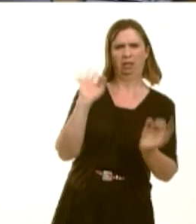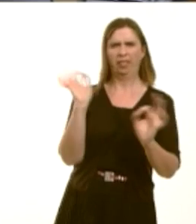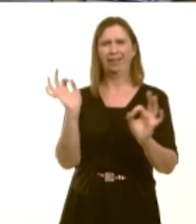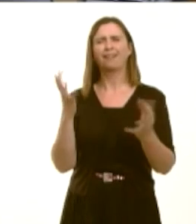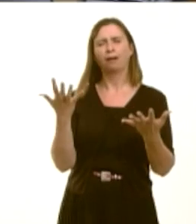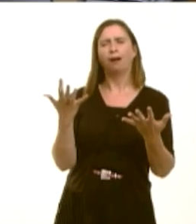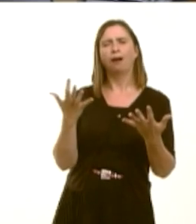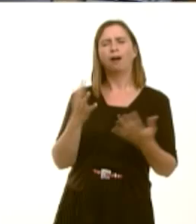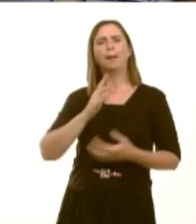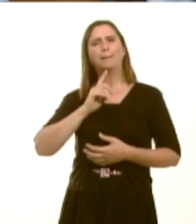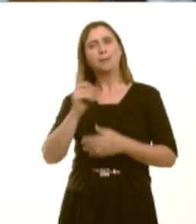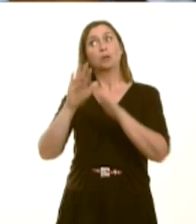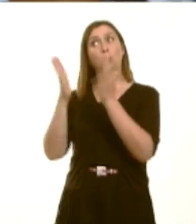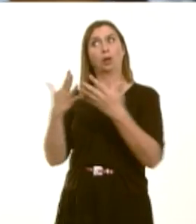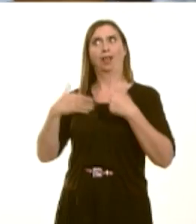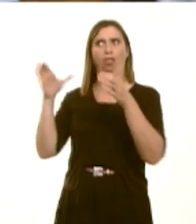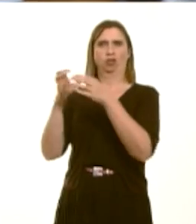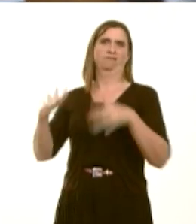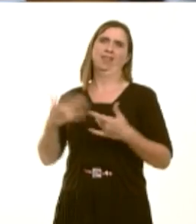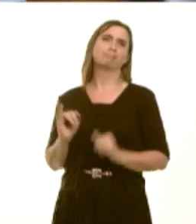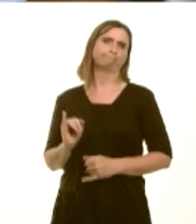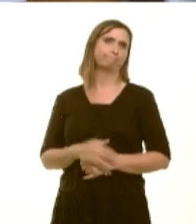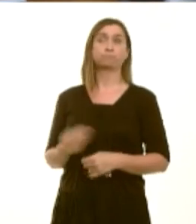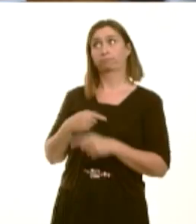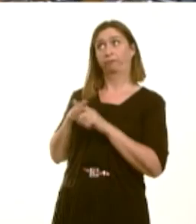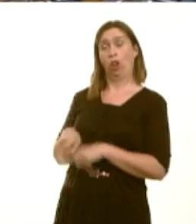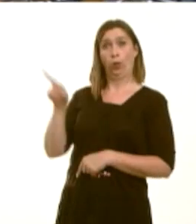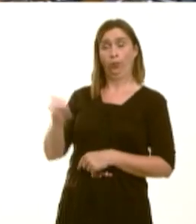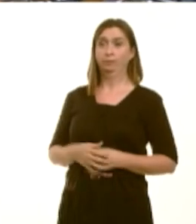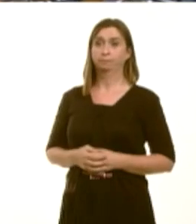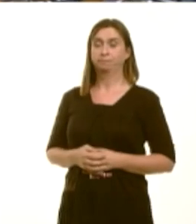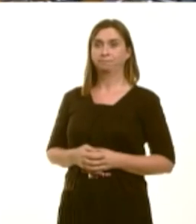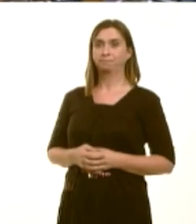Y Llywydd / The Presiding Officer: We now move back to questions on the paper, and question